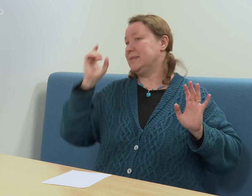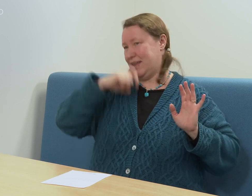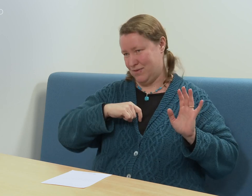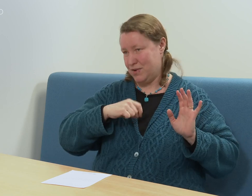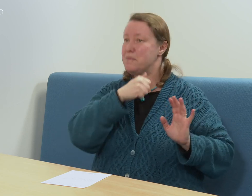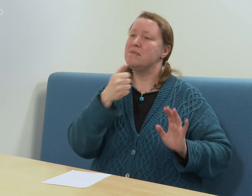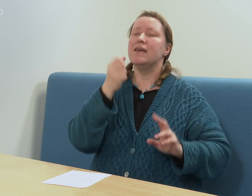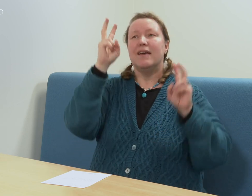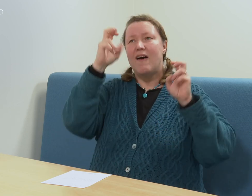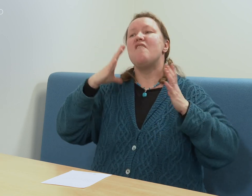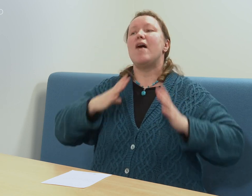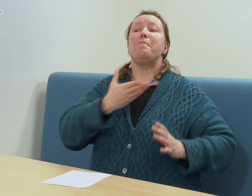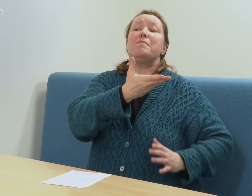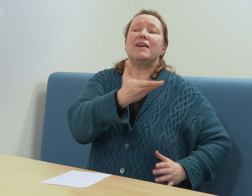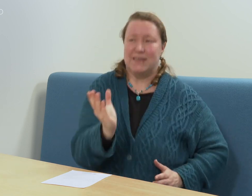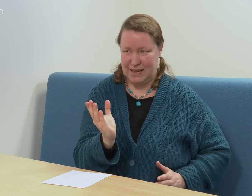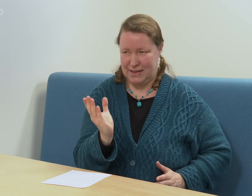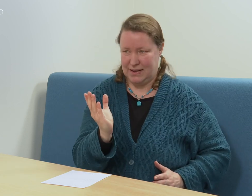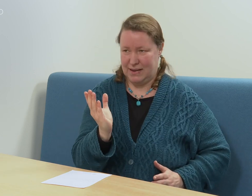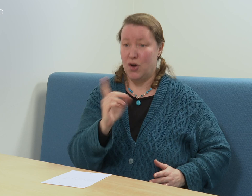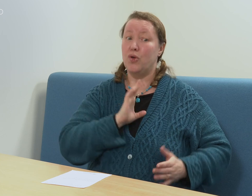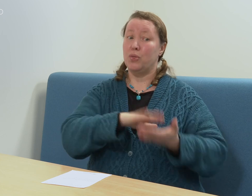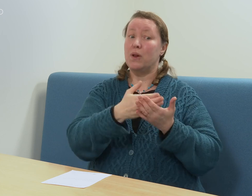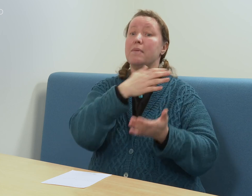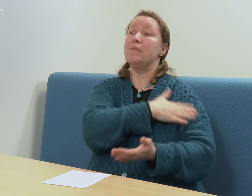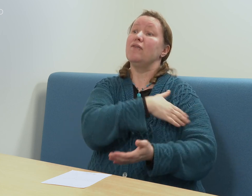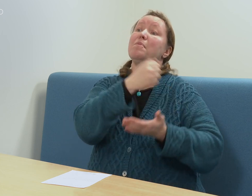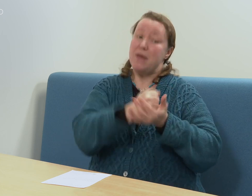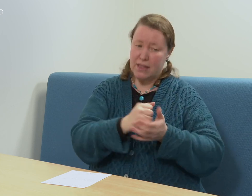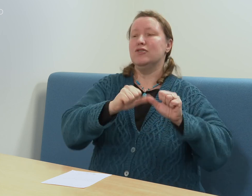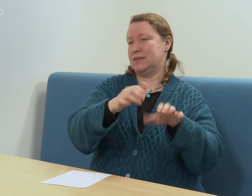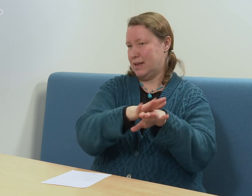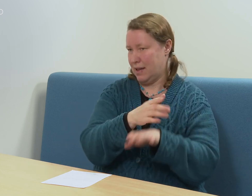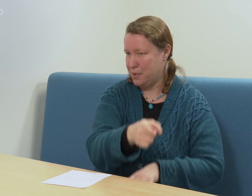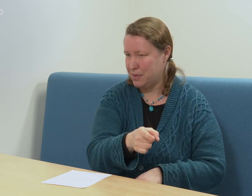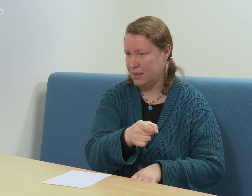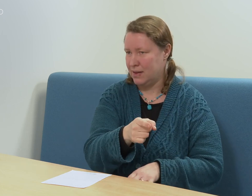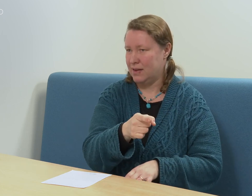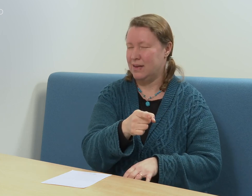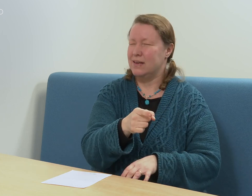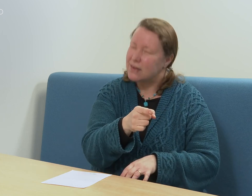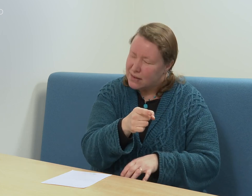jonka mukaan kyseessä tulisi olla nimenomaan tulkkauspalvelupäätöksen - nojalla myönnettävä, vammaisille tarjottava palvelu.